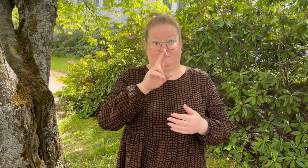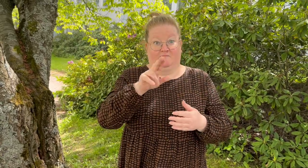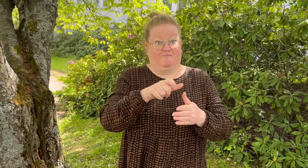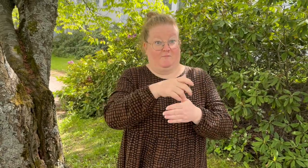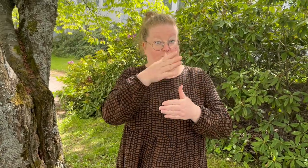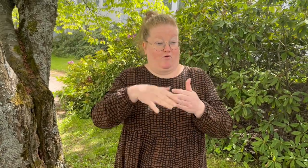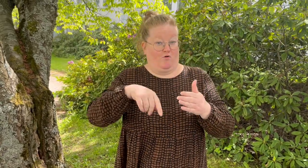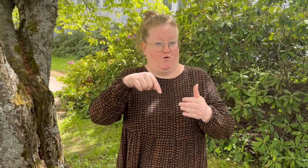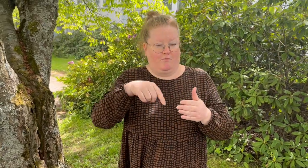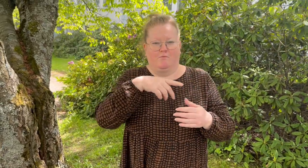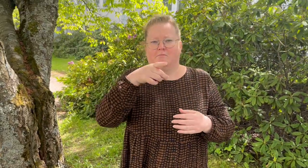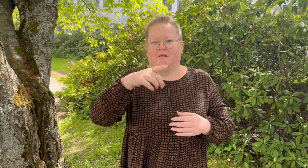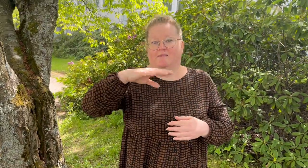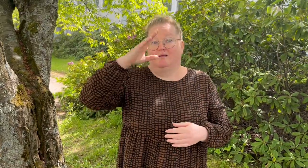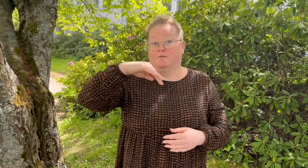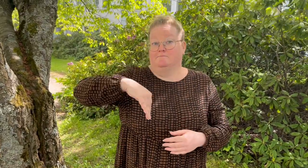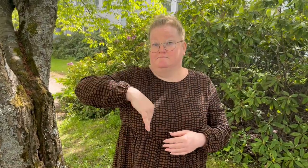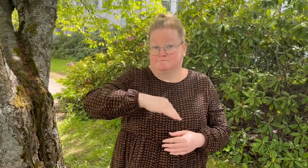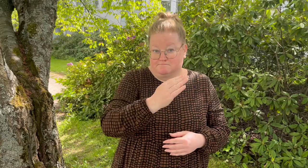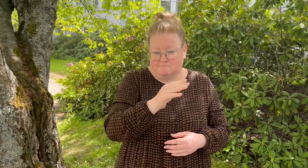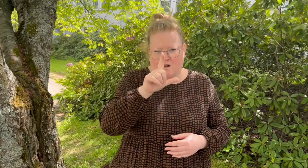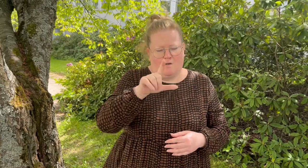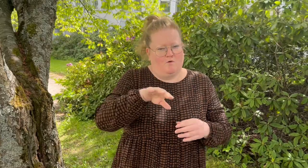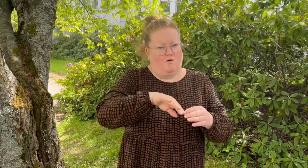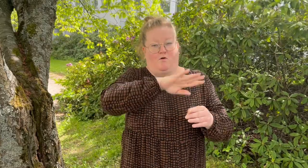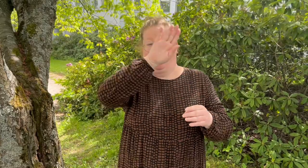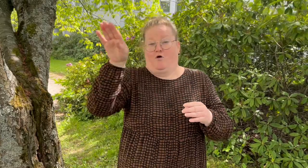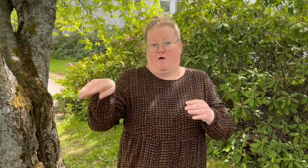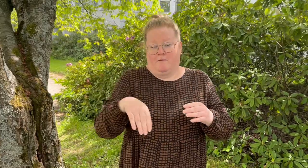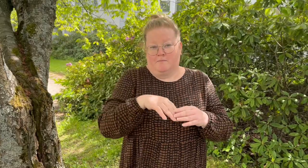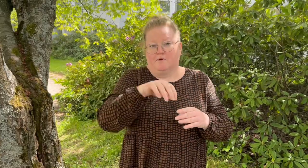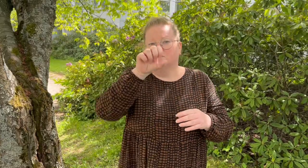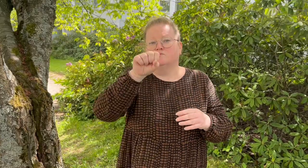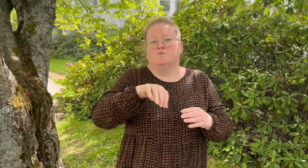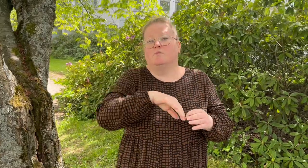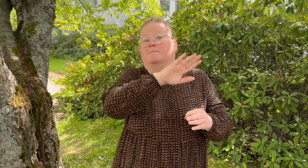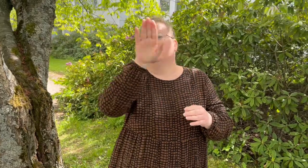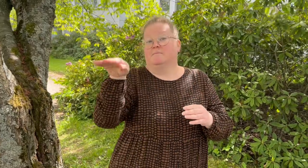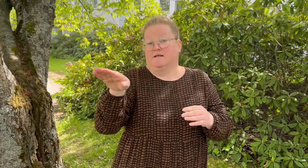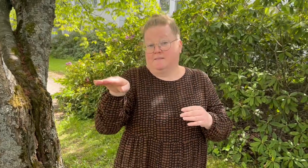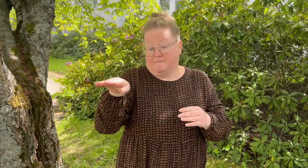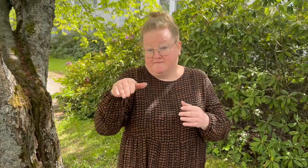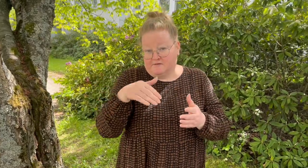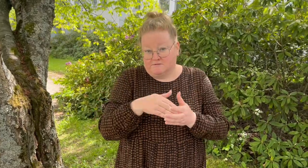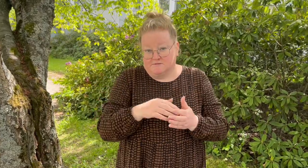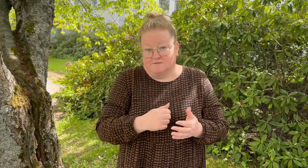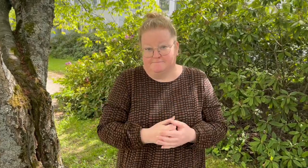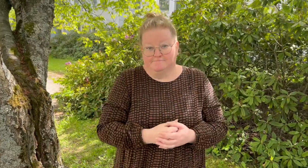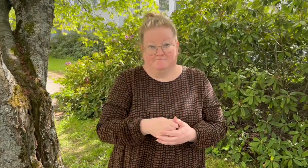Kurssiviikonloppu alkaa perjantaina alkuillasta. Lauantaina jatkamme iltaan asti ja sunnuntain osuus päättyy iltapäivällä.